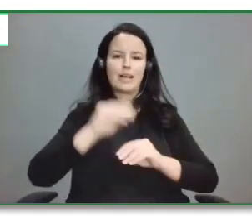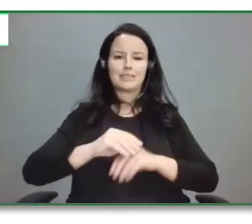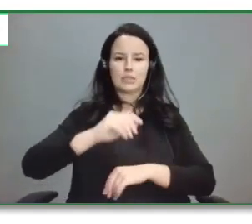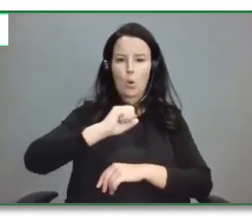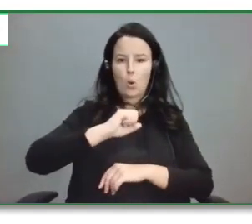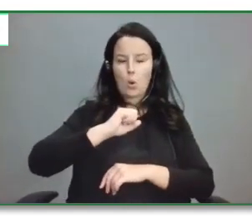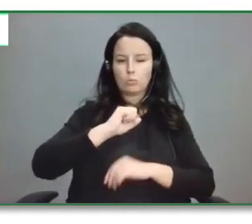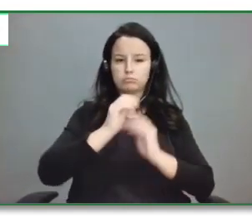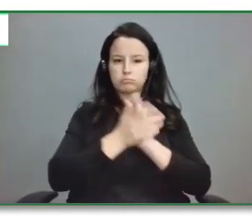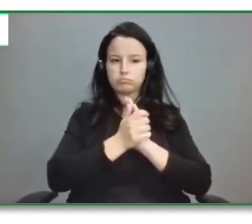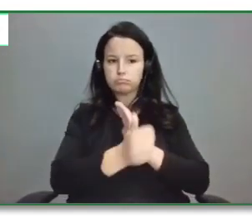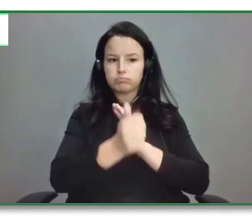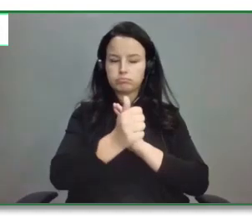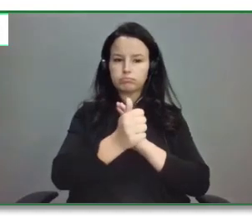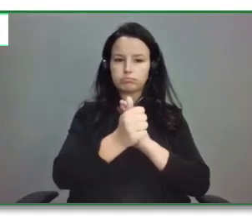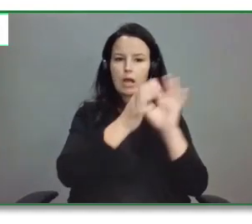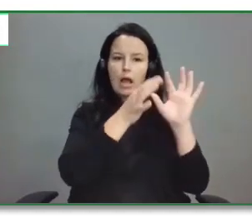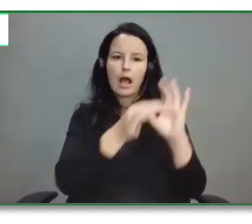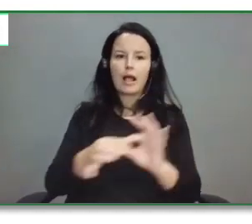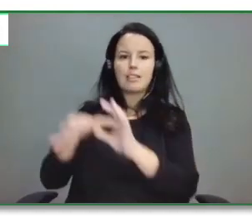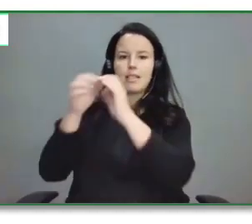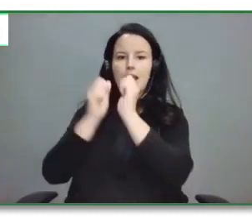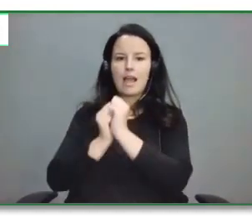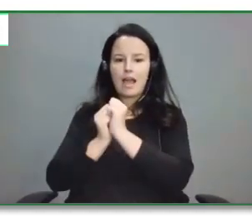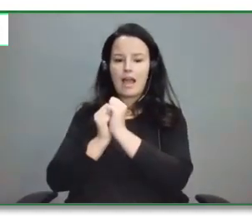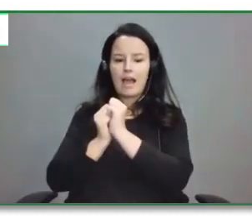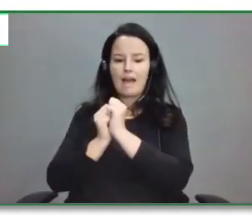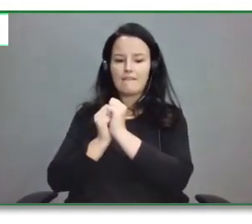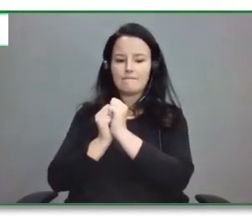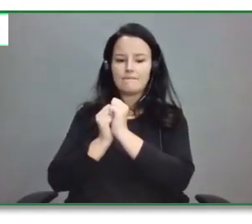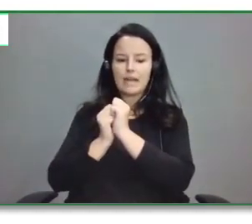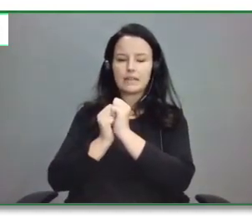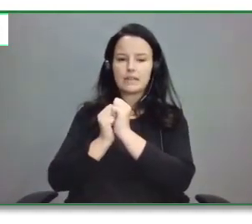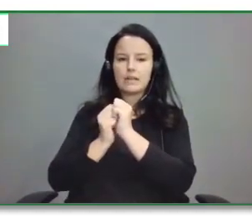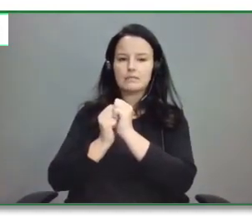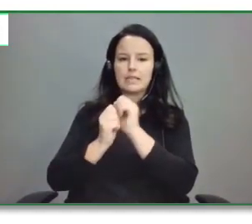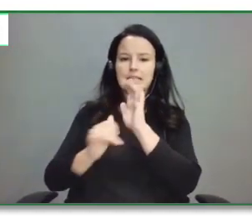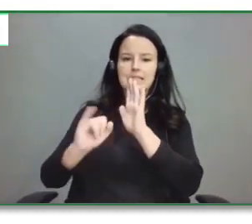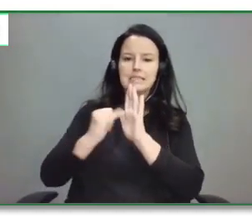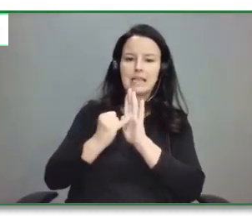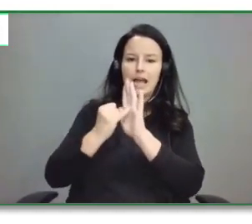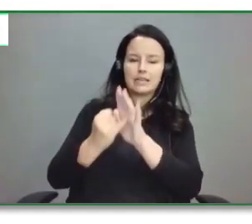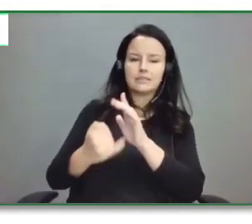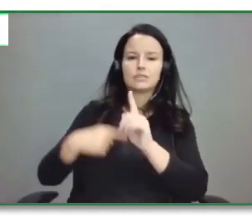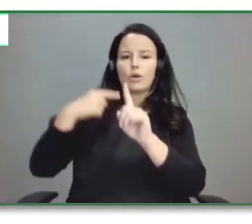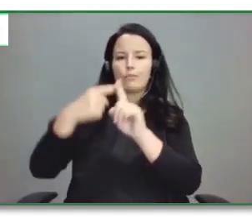calculée par la communication combinaison de l'indice avec la position